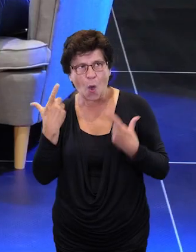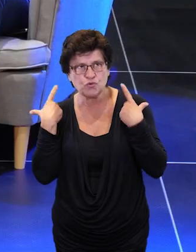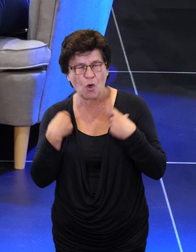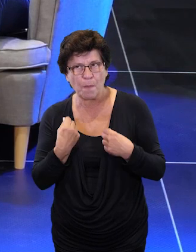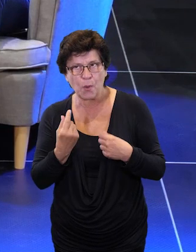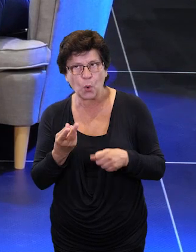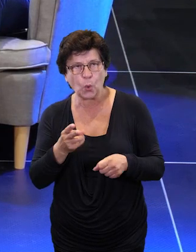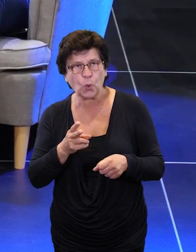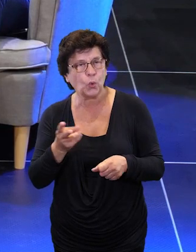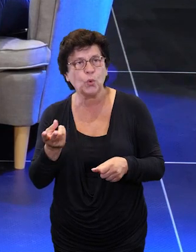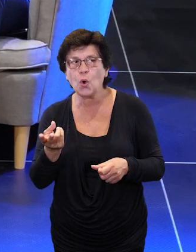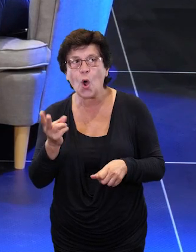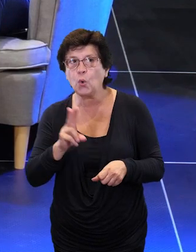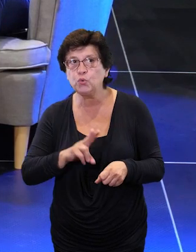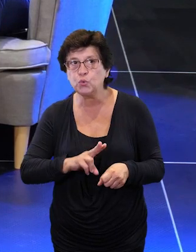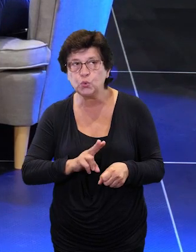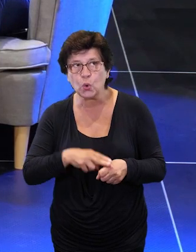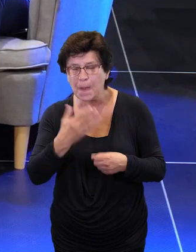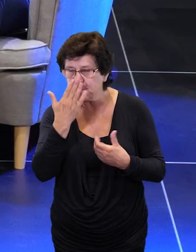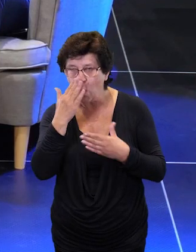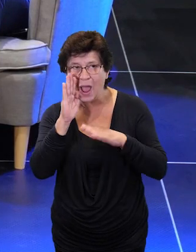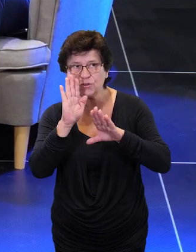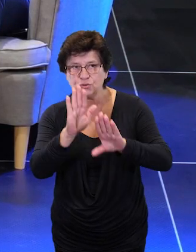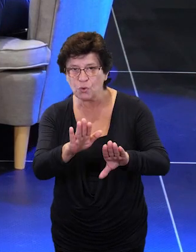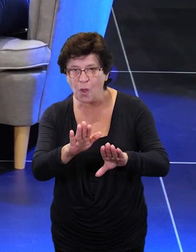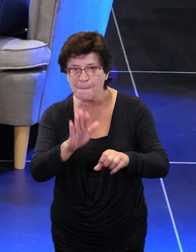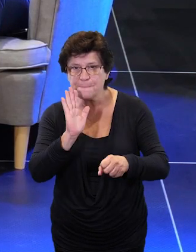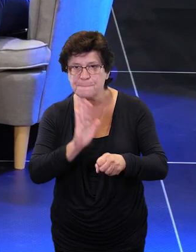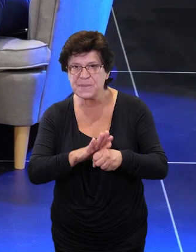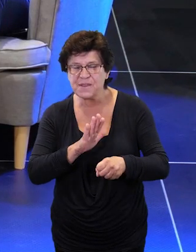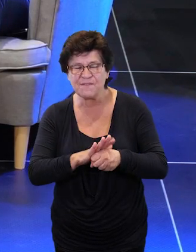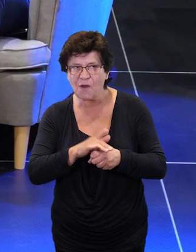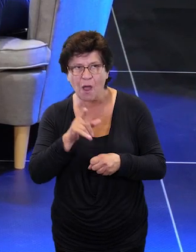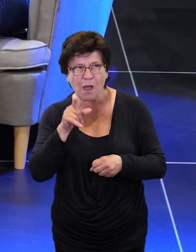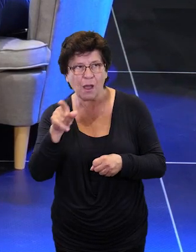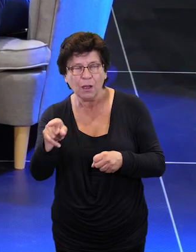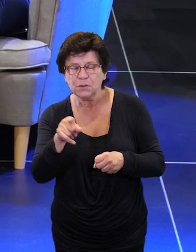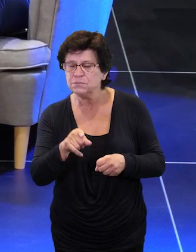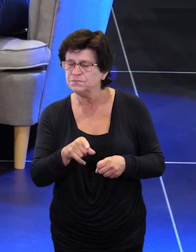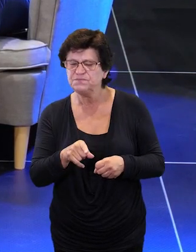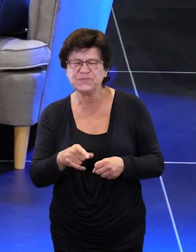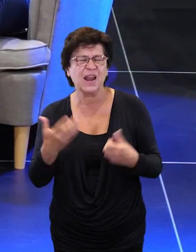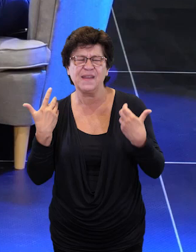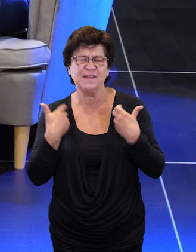ponoszą konsekwencje za to. Możemy wymieniać tych celebrytów, ich jest sporo, ale nie chce mi się nawet nich wymieniać.